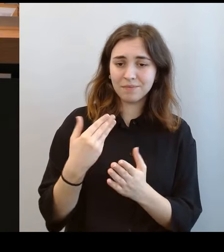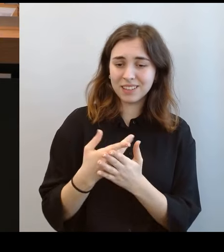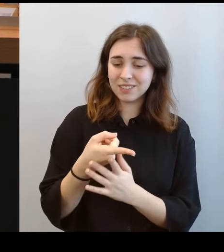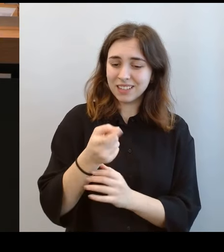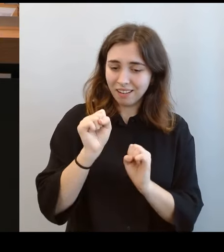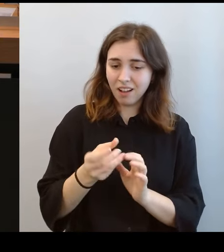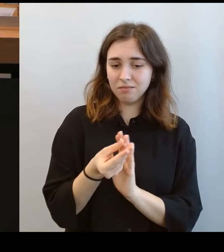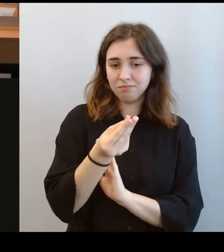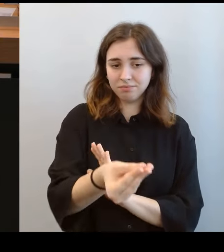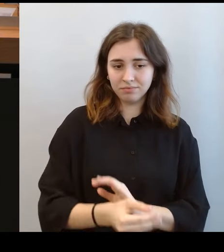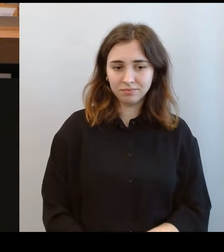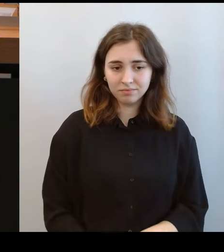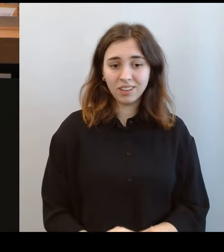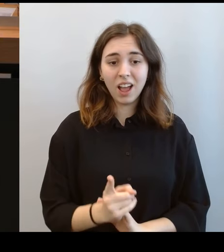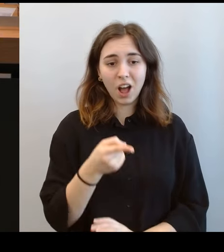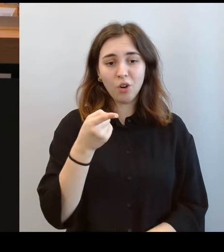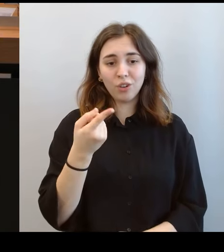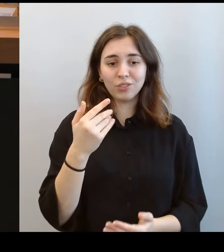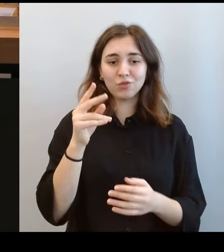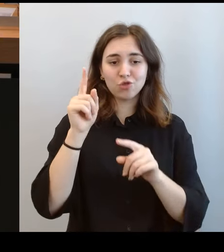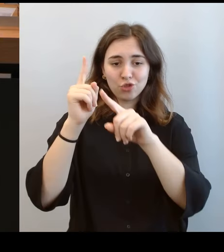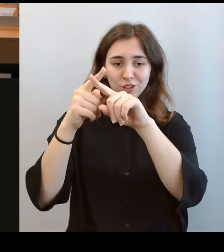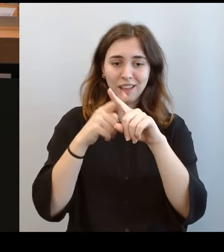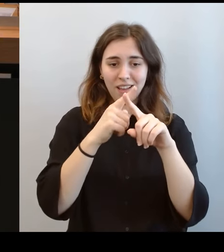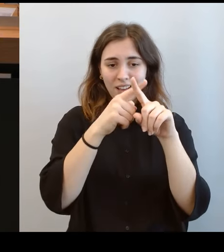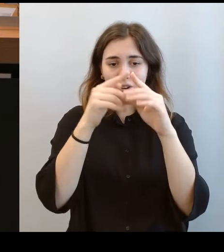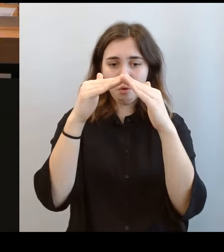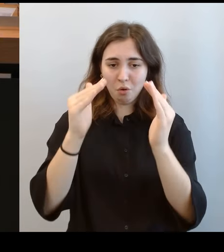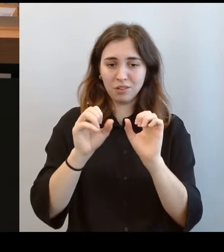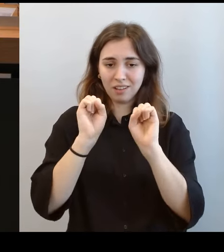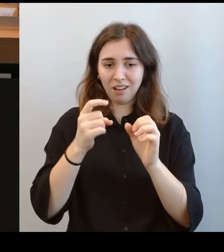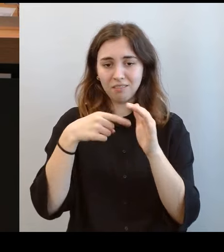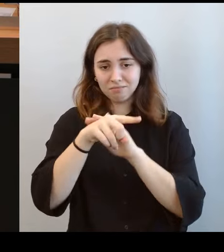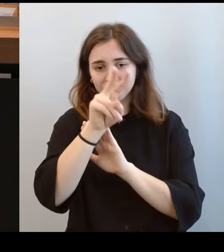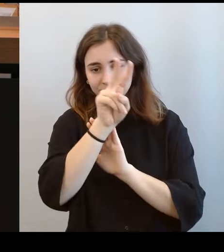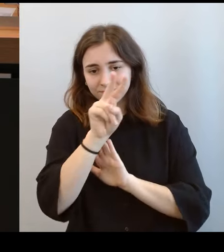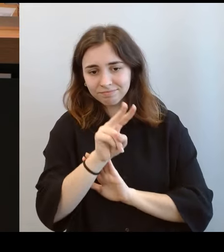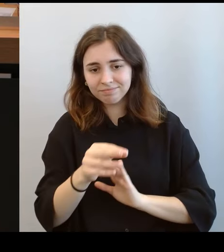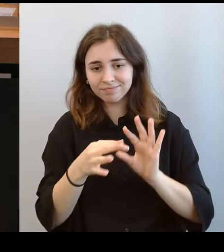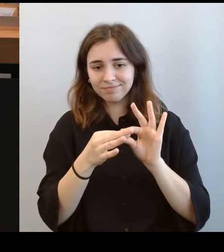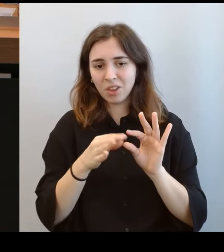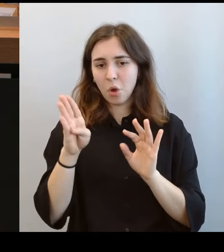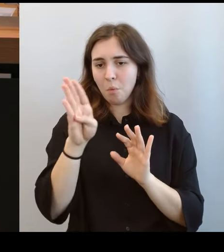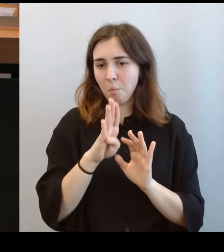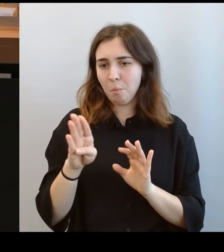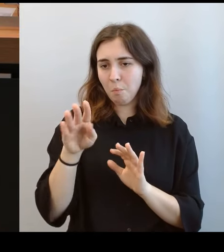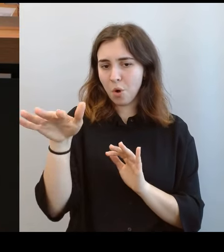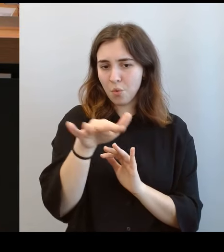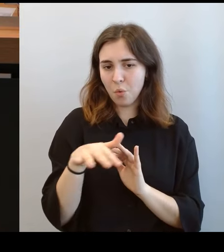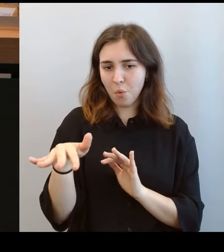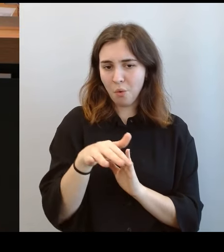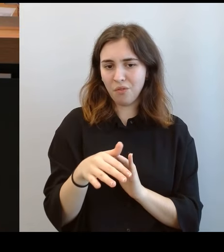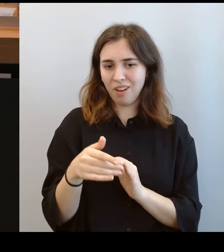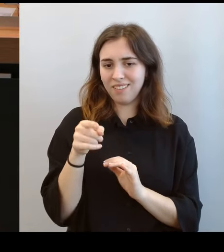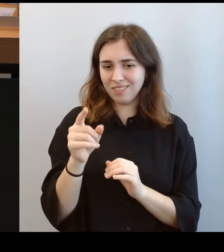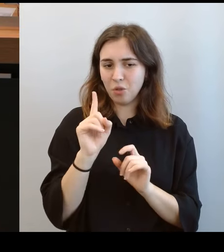Möglicherweise geht da auch noch was. Das ist zwar jetzt als Wohnbauprojekt vorgesehen, aber ich denke, die Situation ist so dringend, dass wir diese Sternhäuser brauchen.